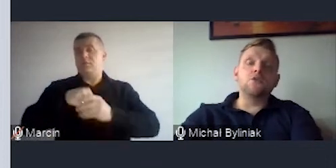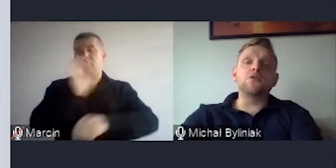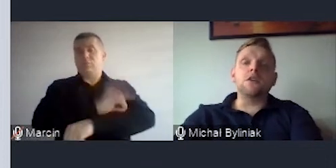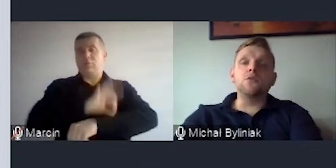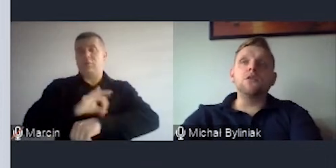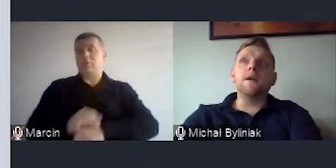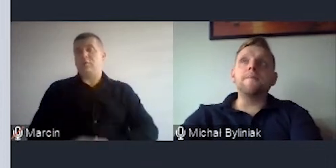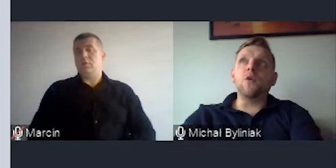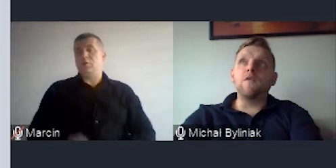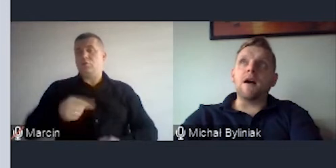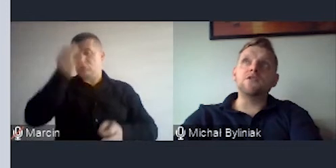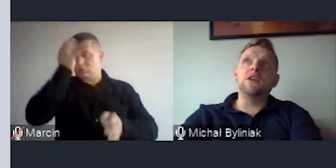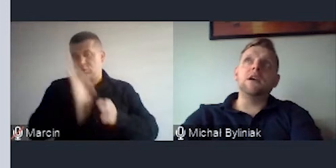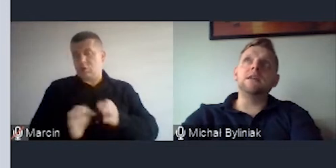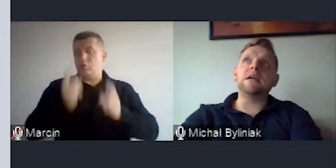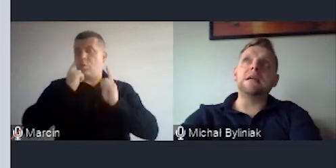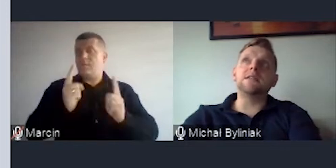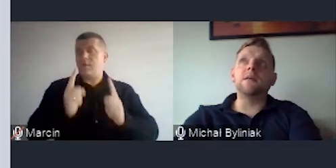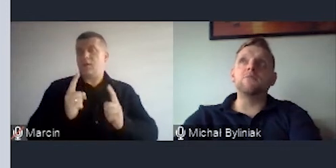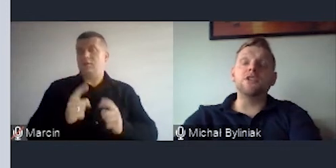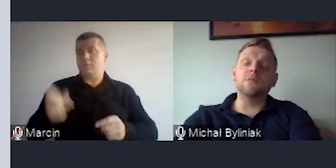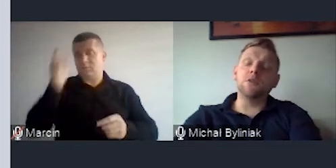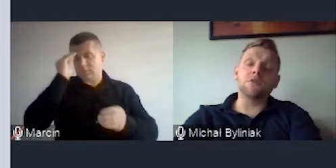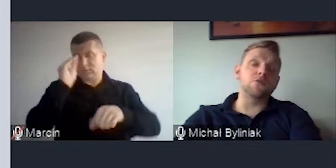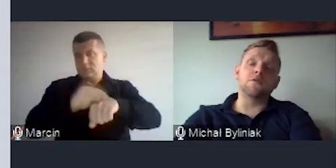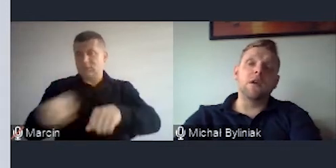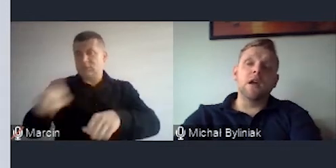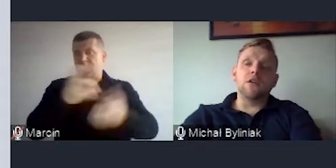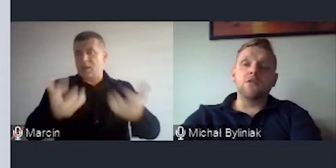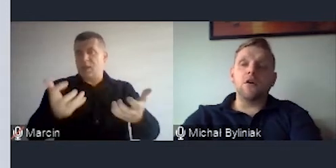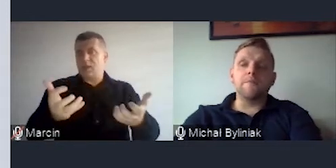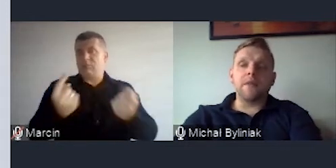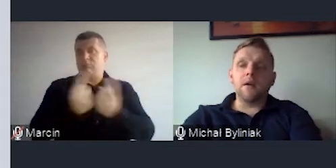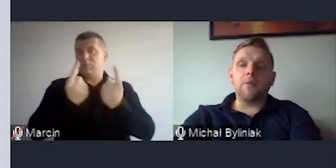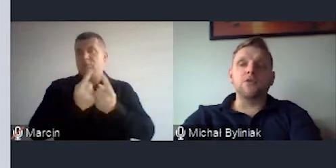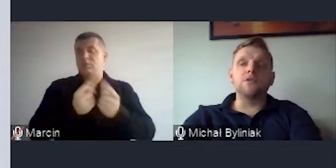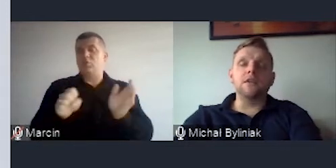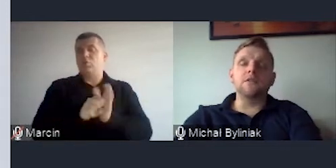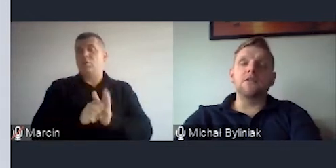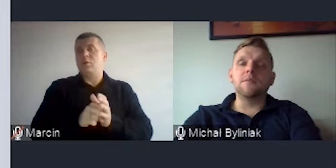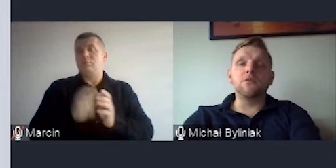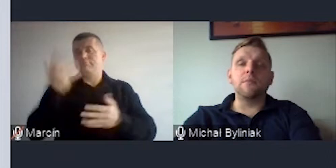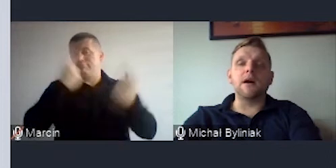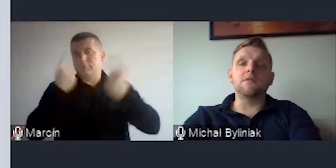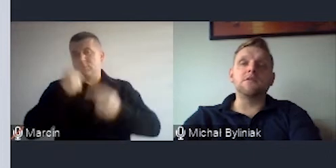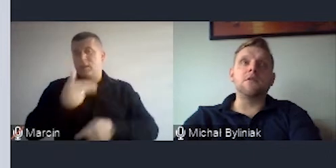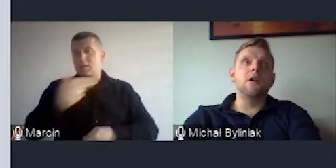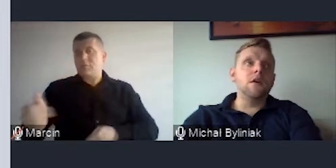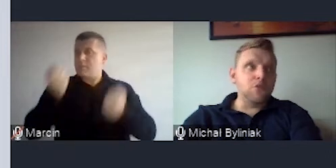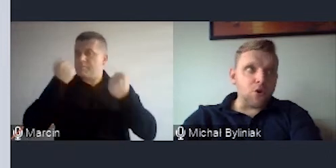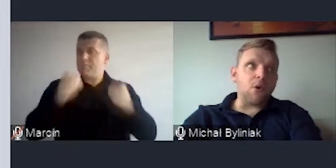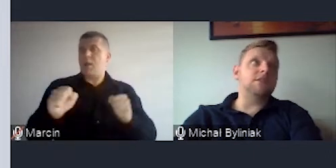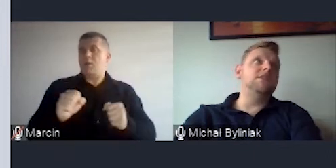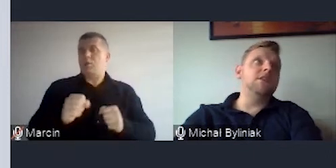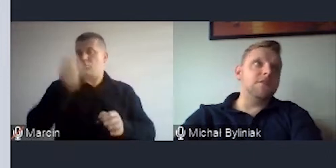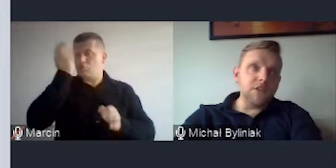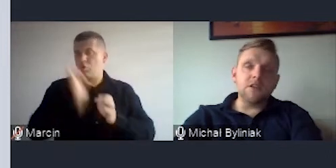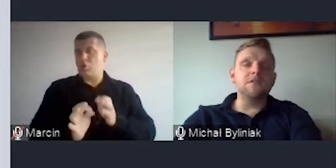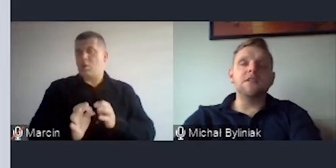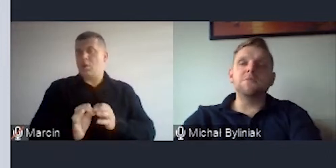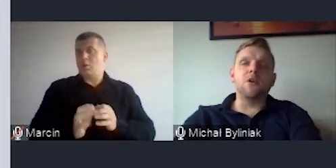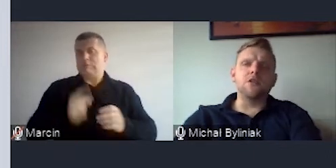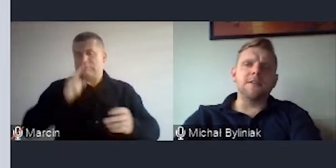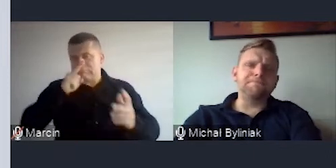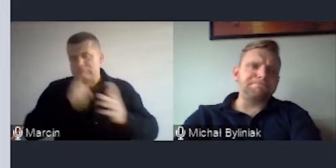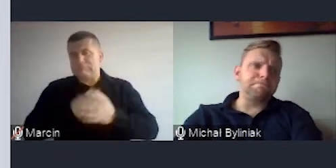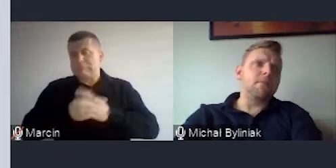Tu szczególnie uważnie zachęcam przedsiębiorców do podchodzenia do tego tematu bardzo dokładnie, wnikliwie i spokojnie.